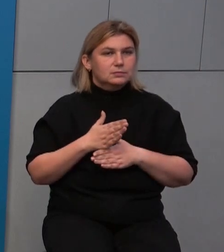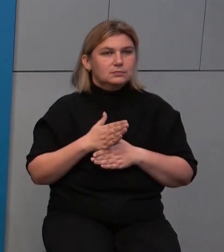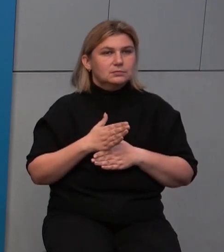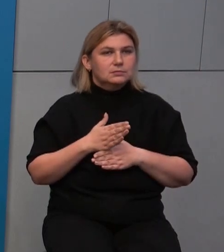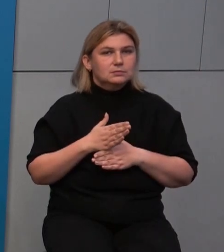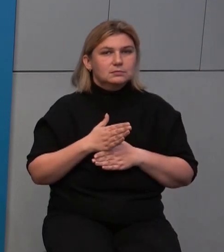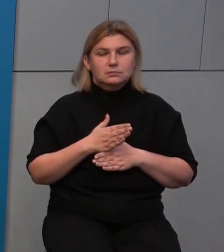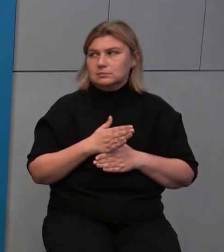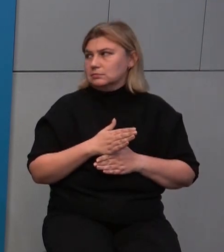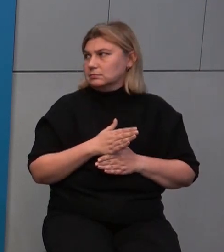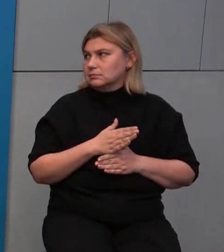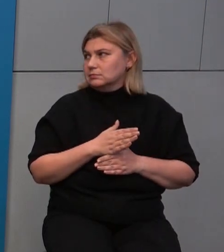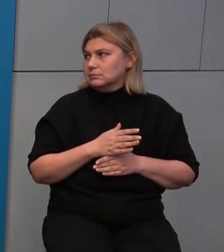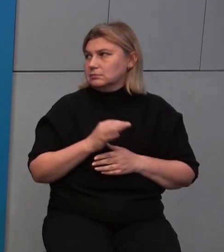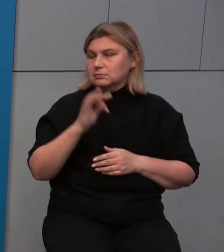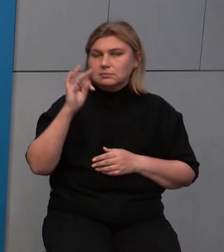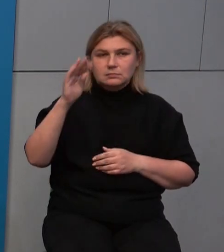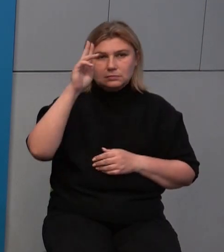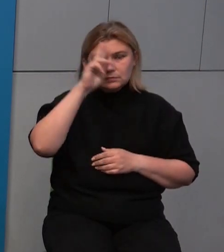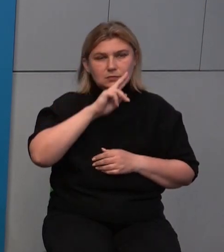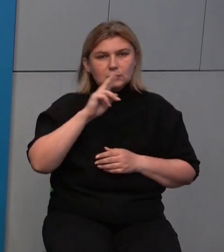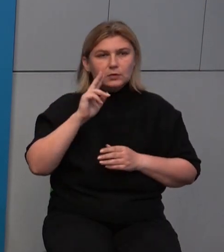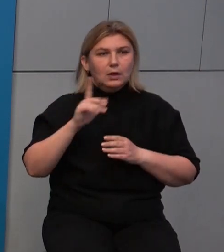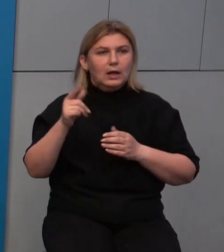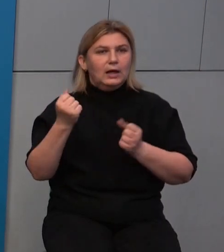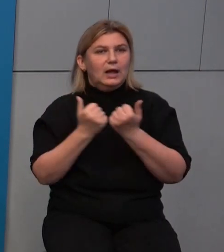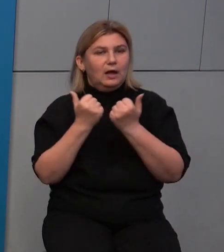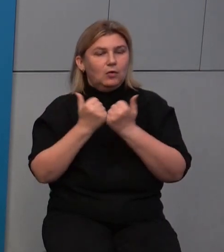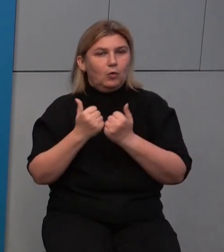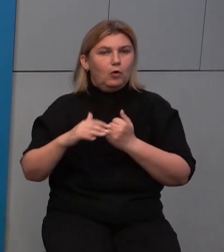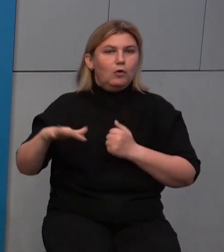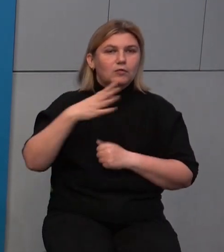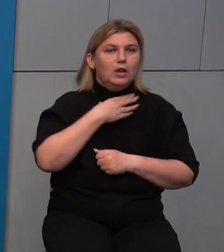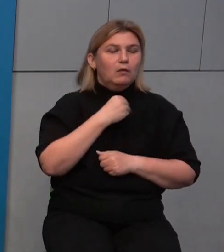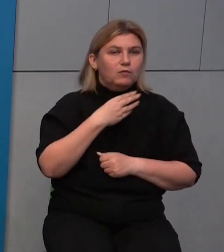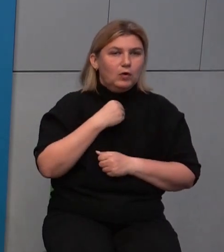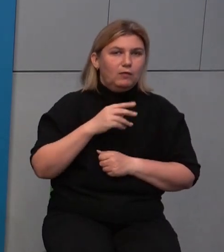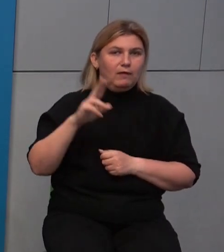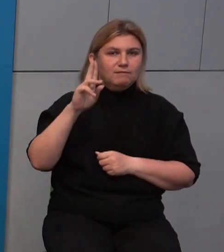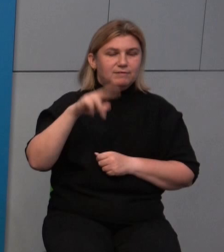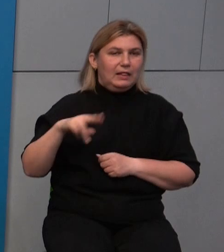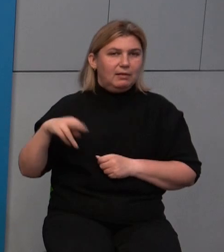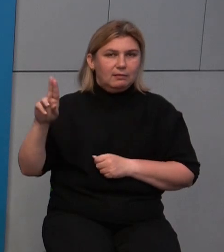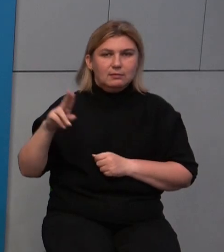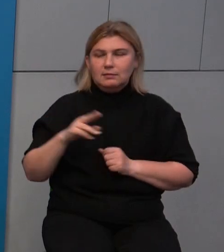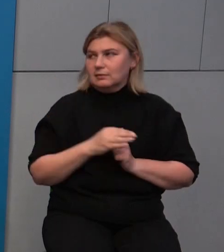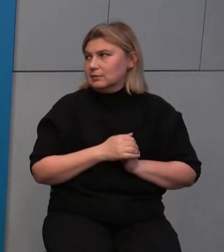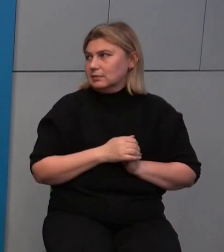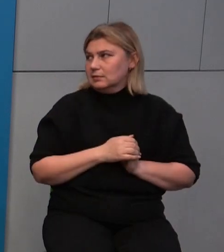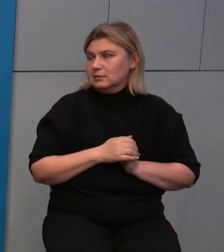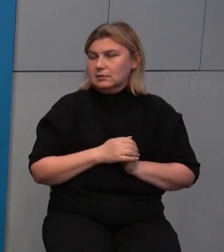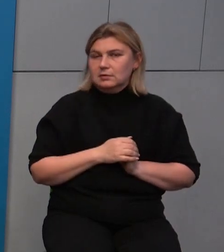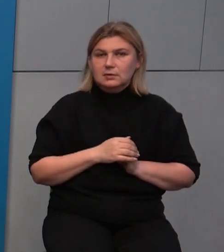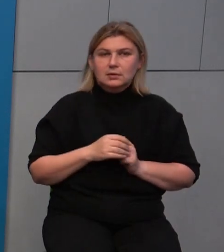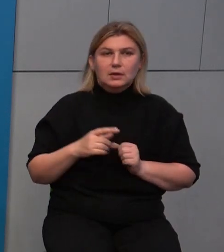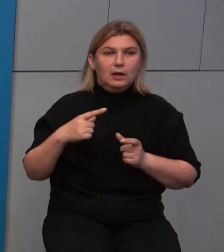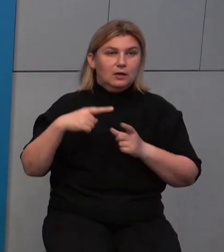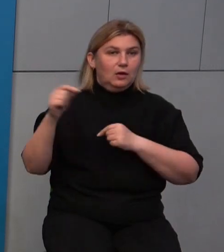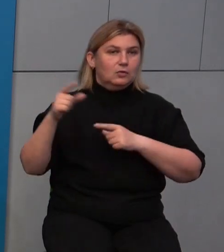jak jego rodzice między Krakowem, Lwowem i Wiedniem. I to ten trójkąt wydawał mi się